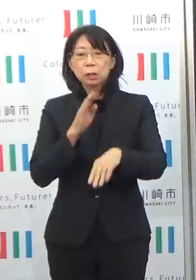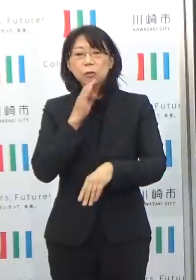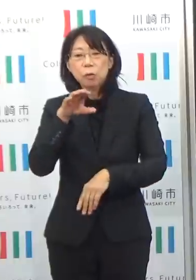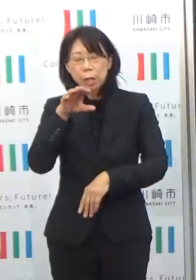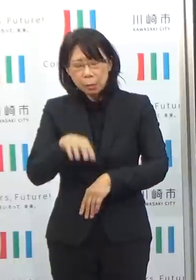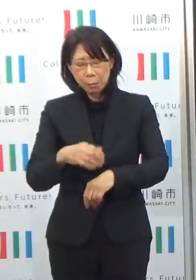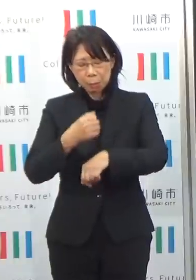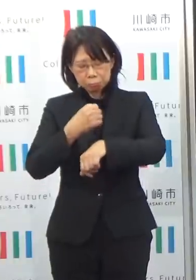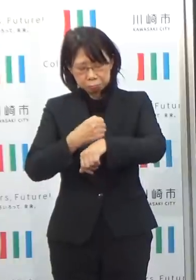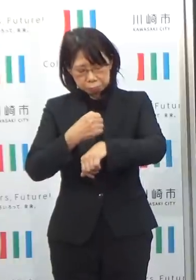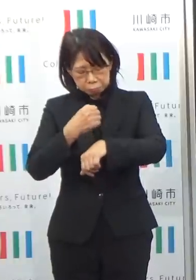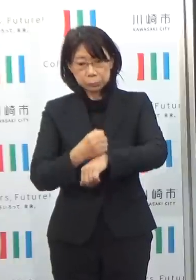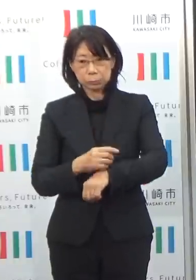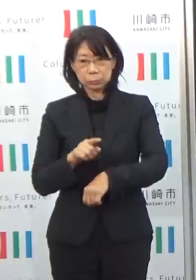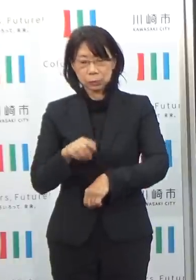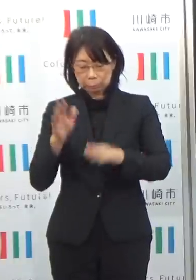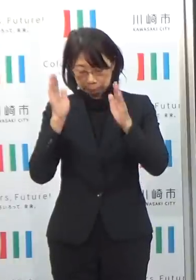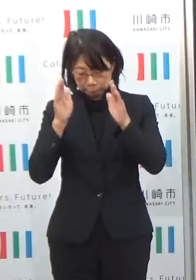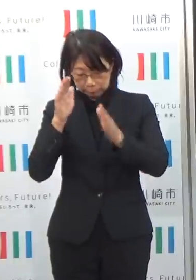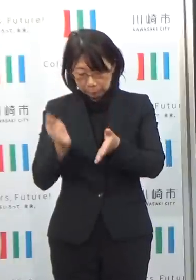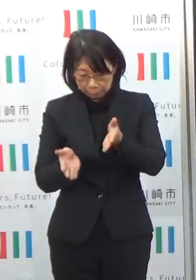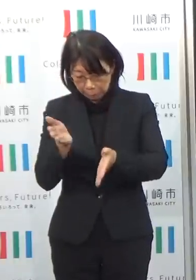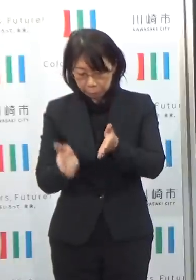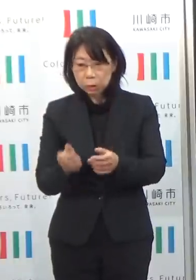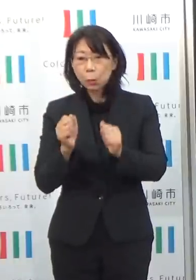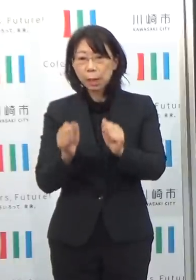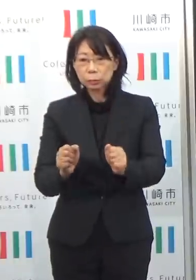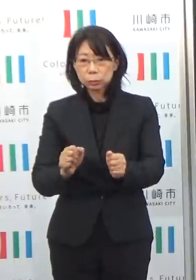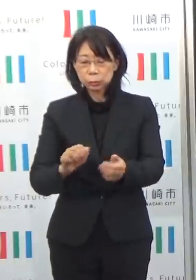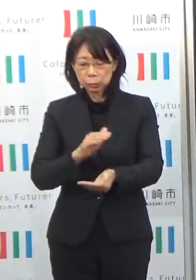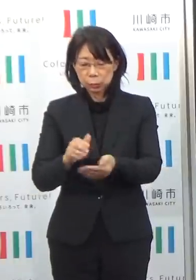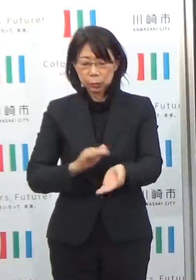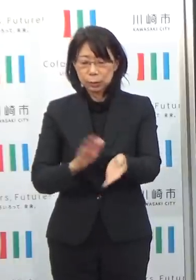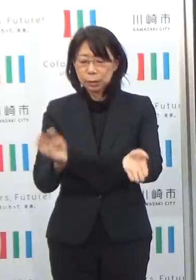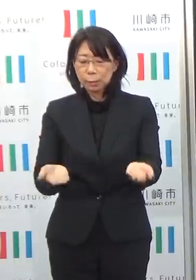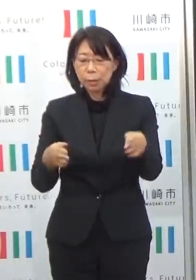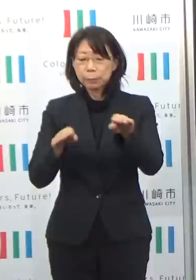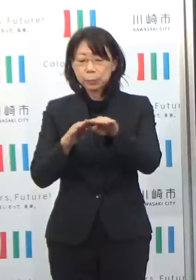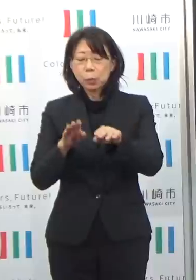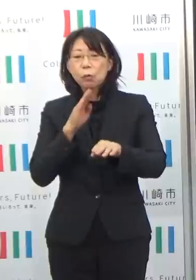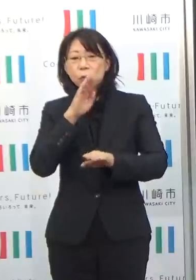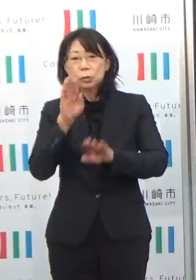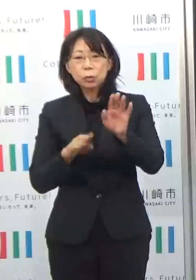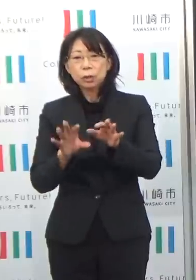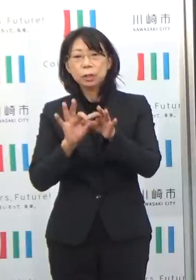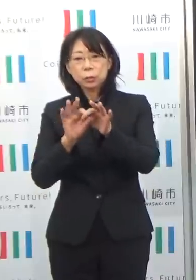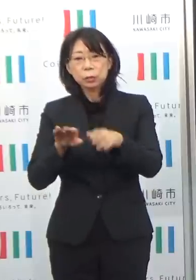そこで必死に頑張る今の多摩病院の現状について、皆さんに御覧いただきたいと思います